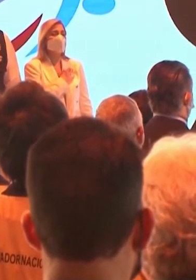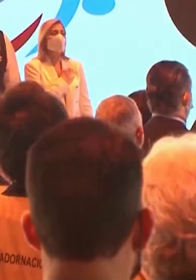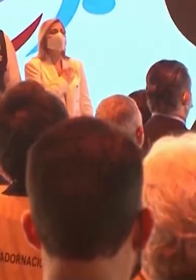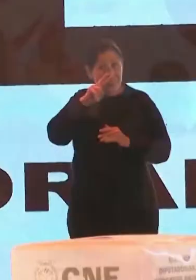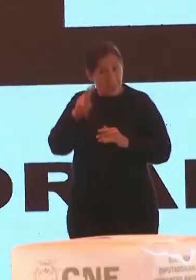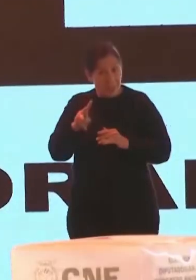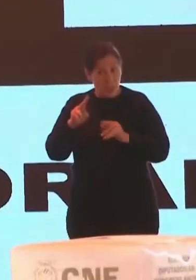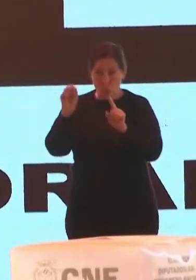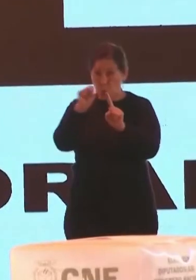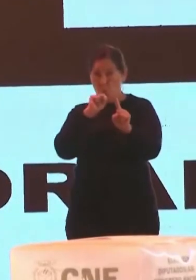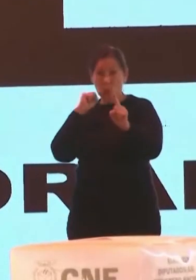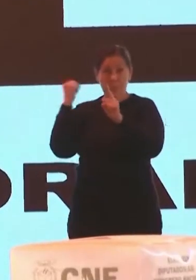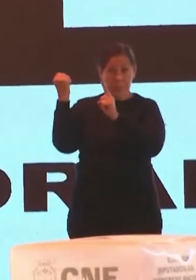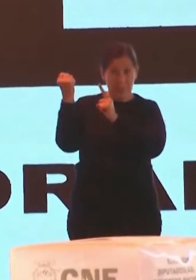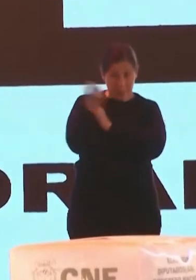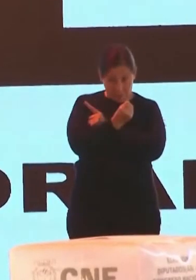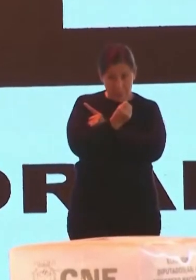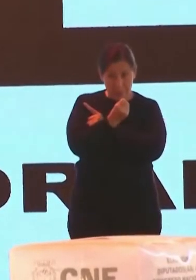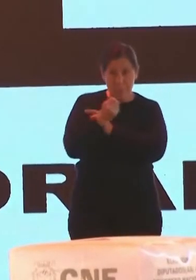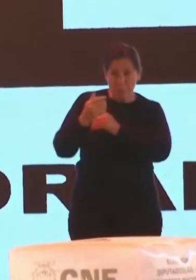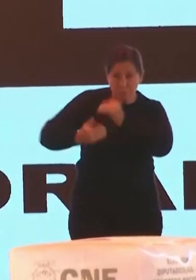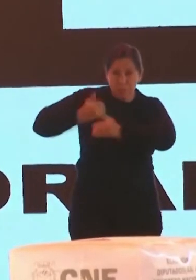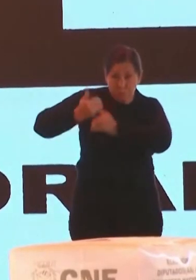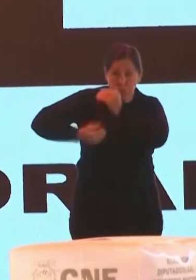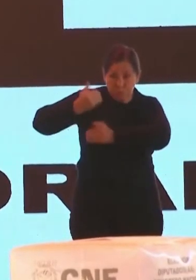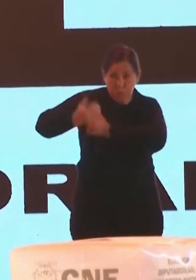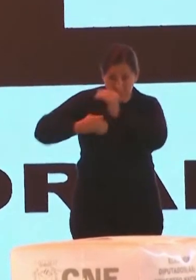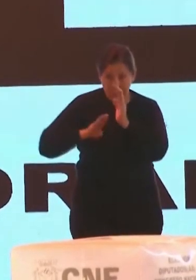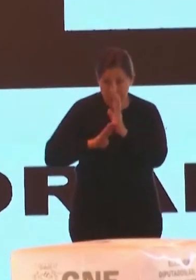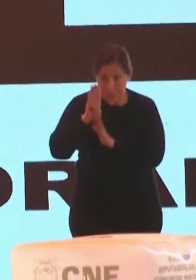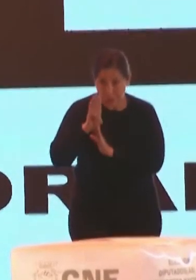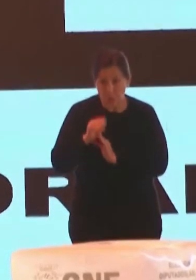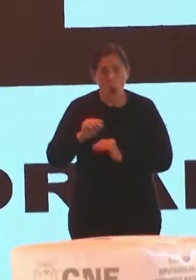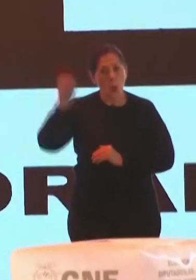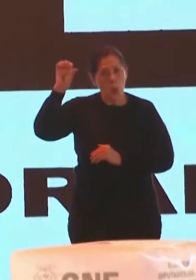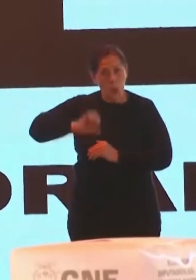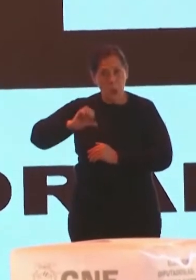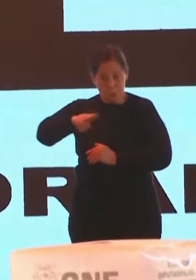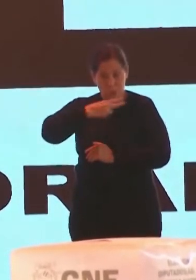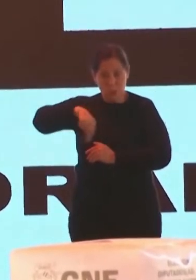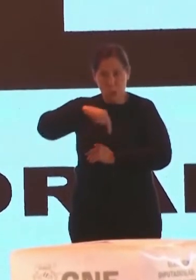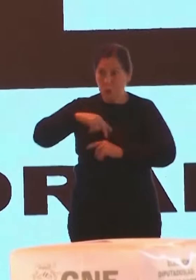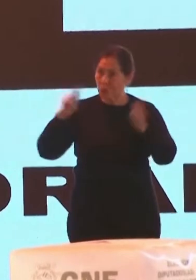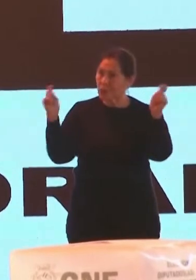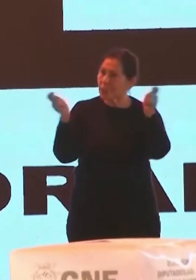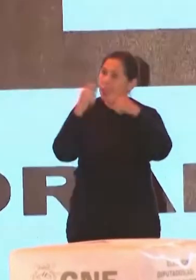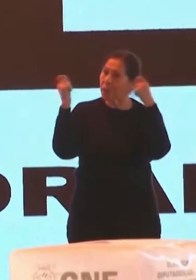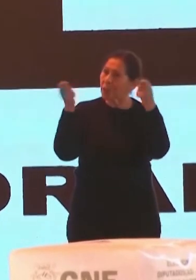después de que un golpe de Estado respaldado por EE.UU. derrocara al presidente izquierdista elegido democráticamente Manuel Zelaya en 2009.